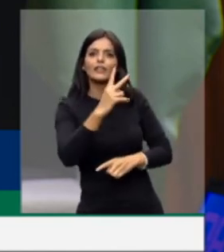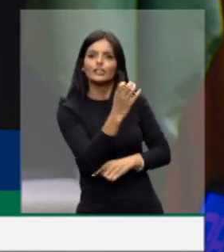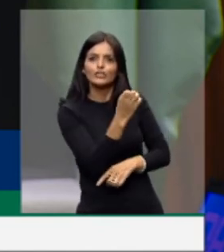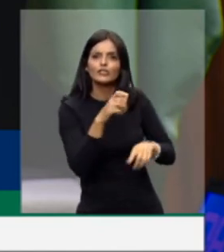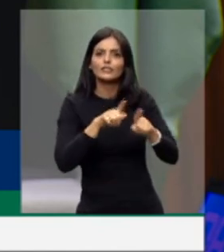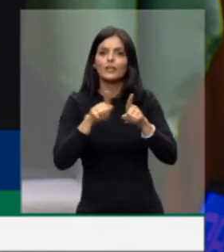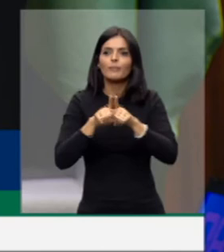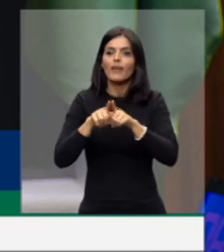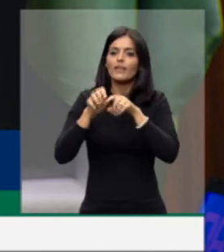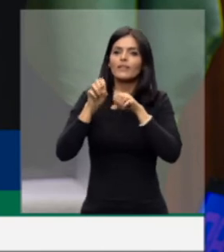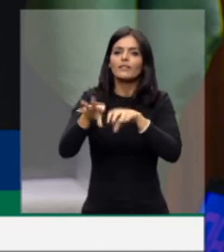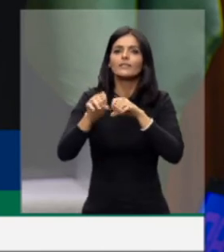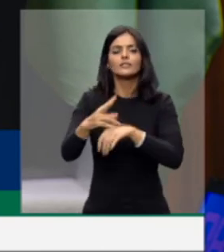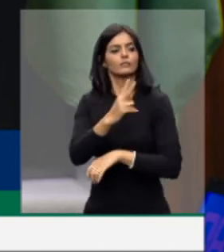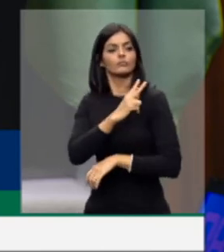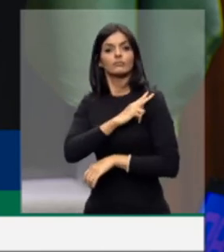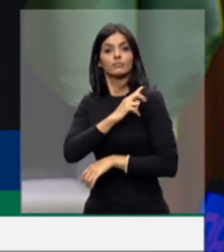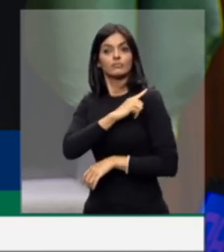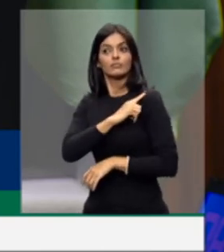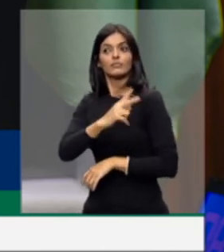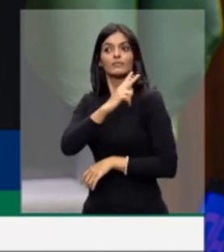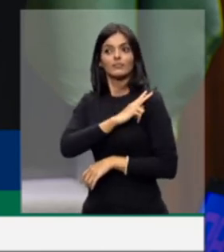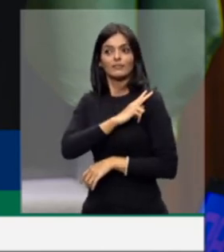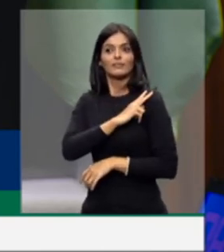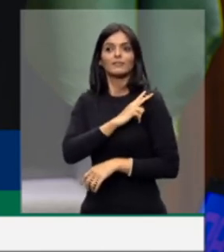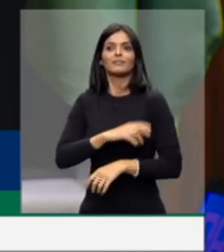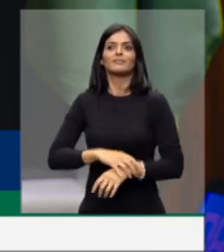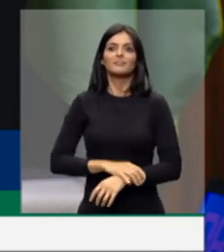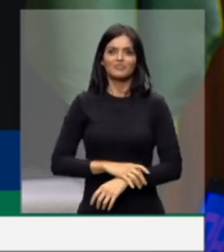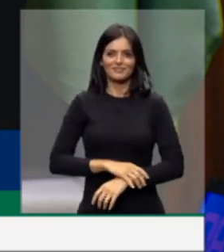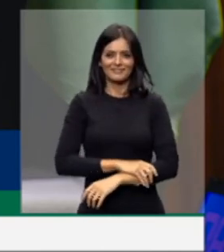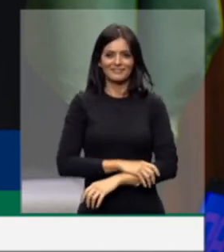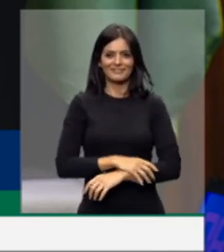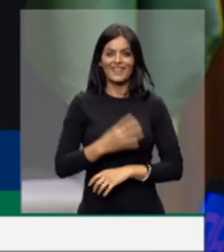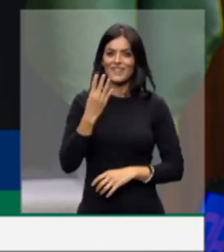MILHÕES DE BRASILEIROS QUE ESTUDAM NAS NOSSAS CRECHES, NO ENSINO FUNDAMENTAL E NO ENSINO